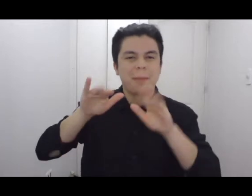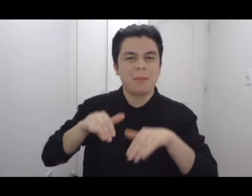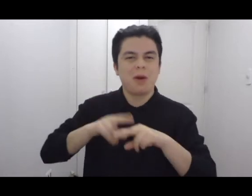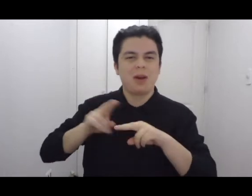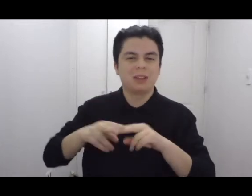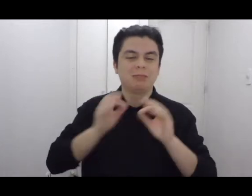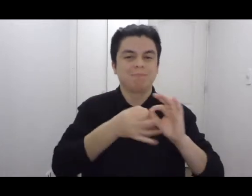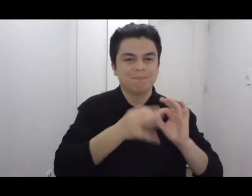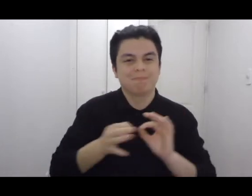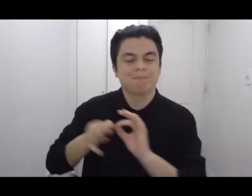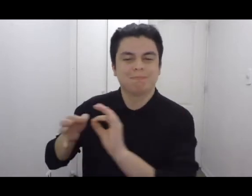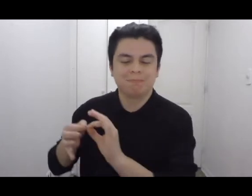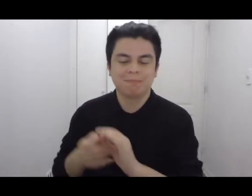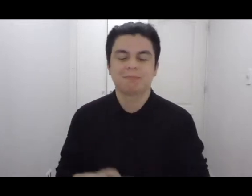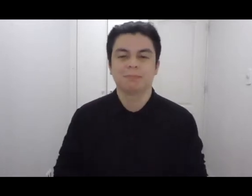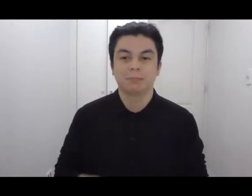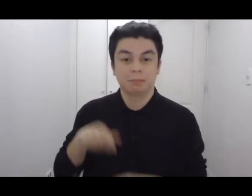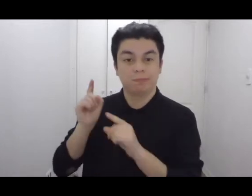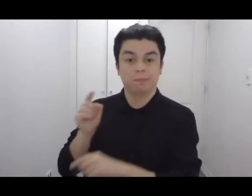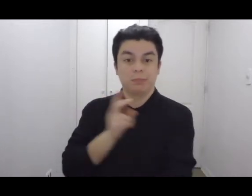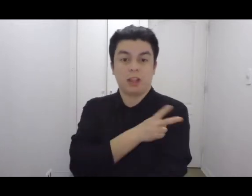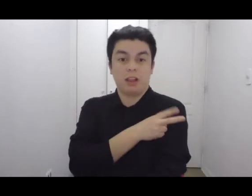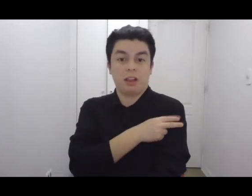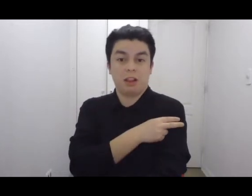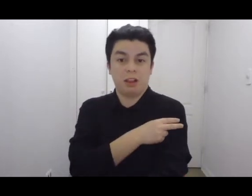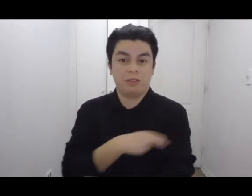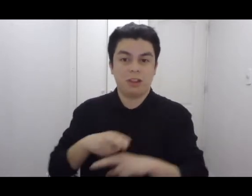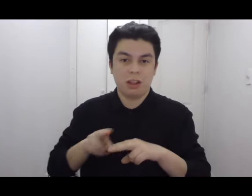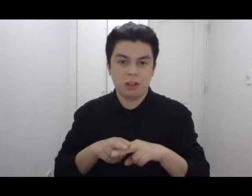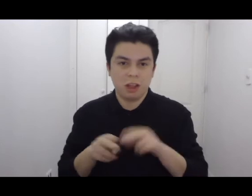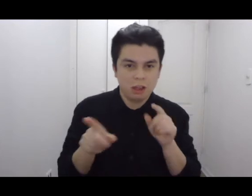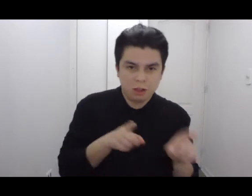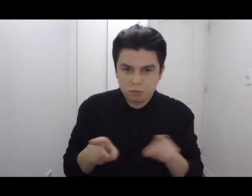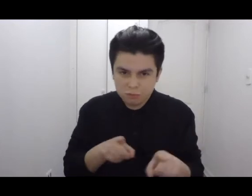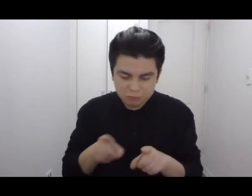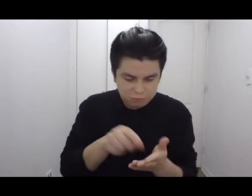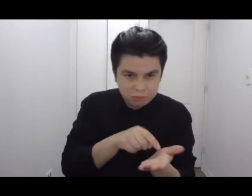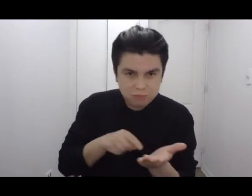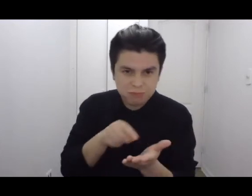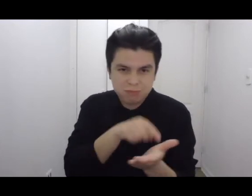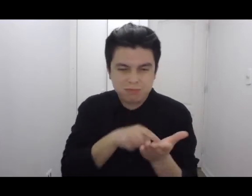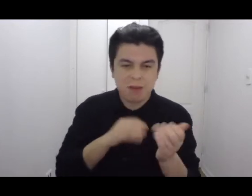como siempre todo lo que vamos a estar conversando, la gente está aquí haciendo sus transacciones